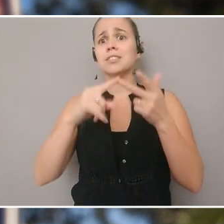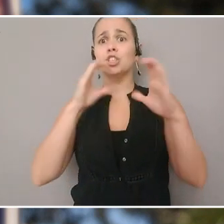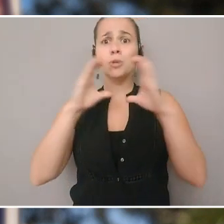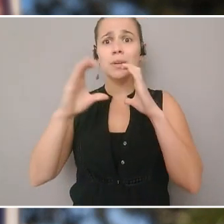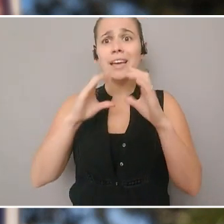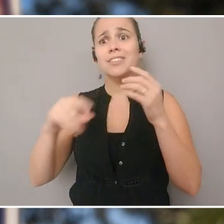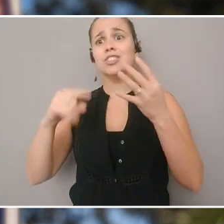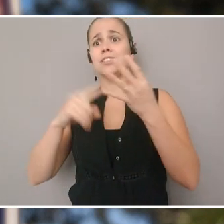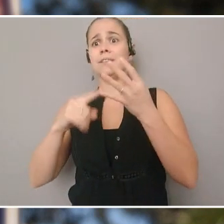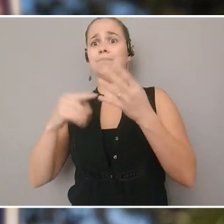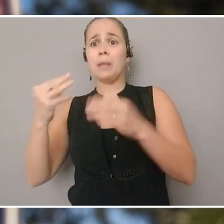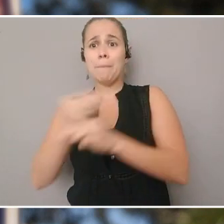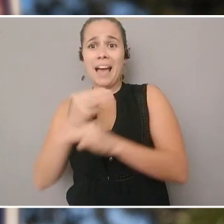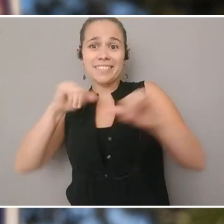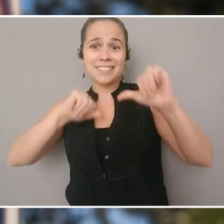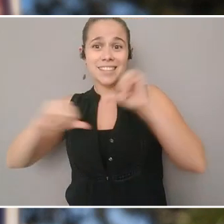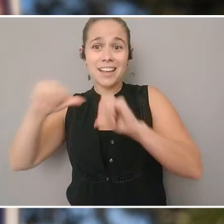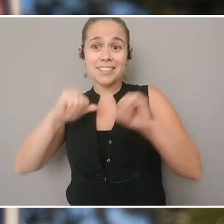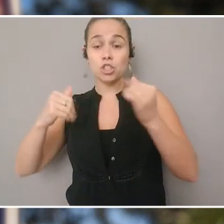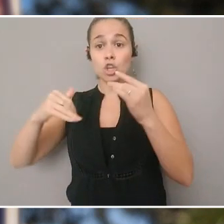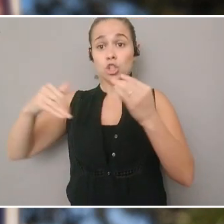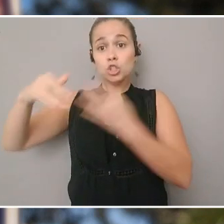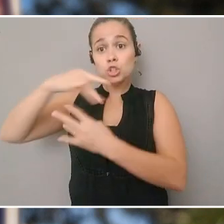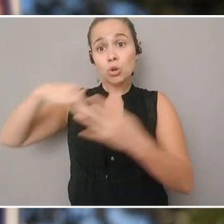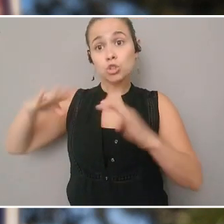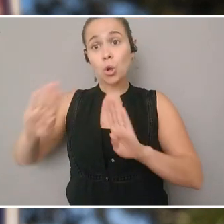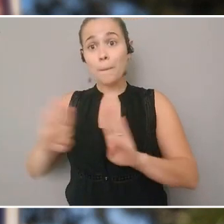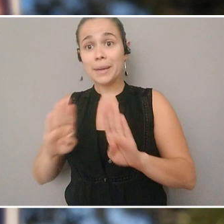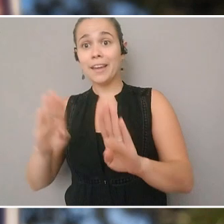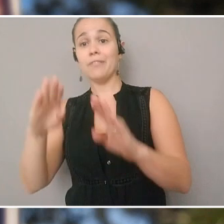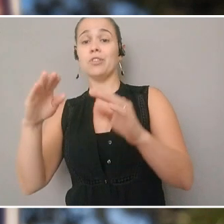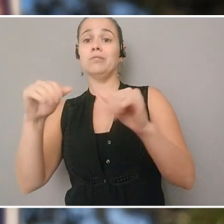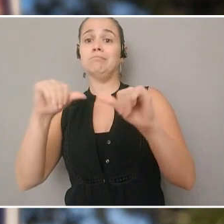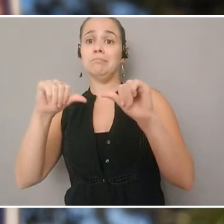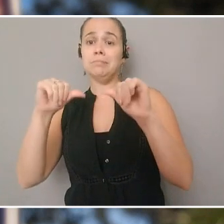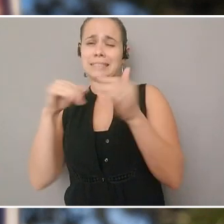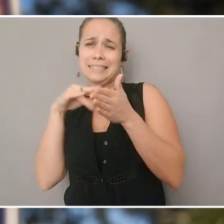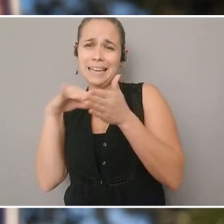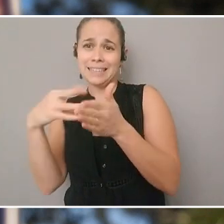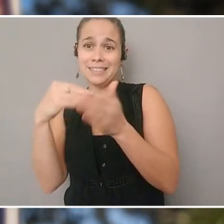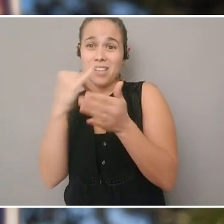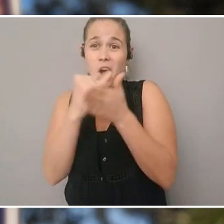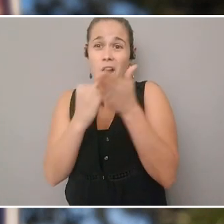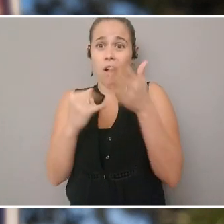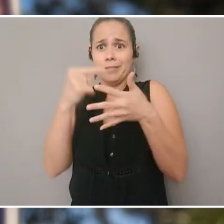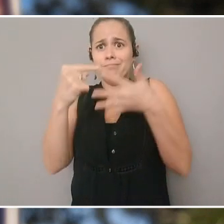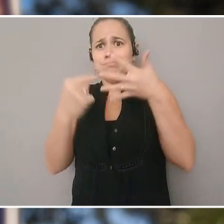estudios sociales y conductuales, y arte